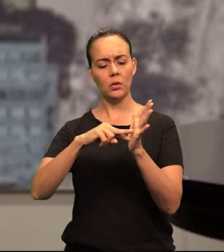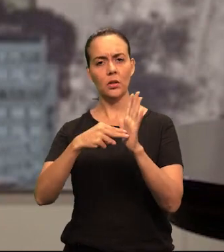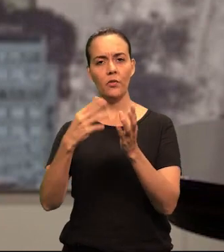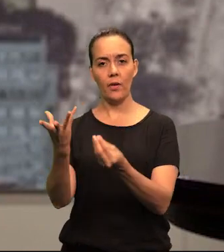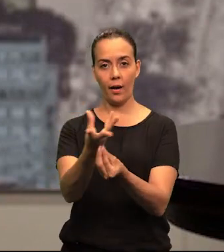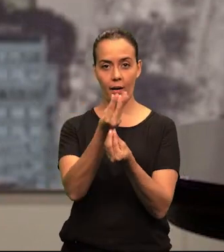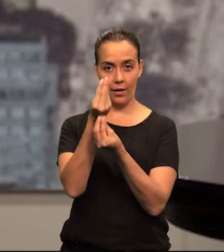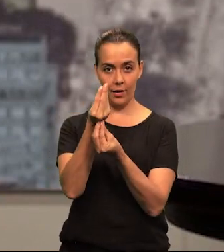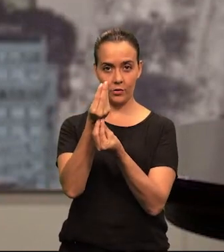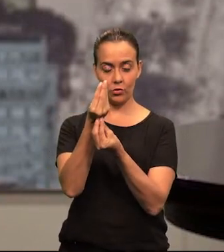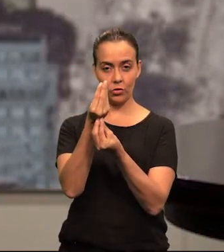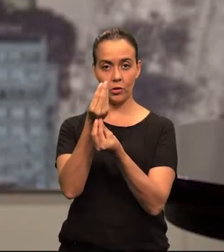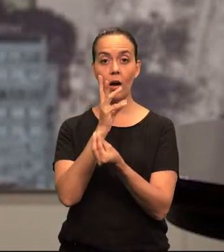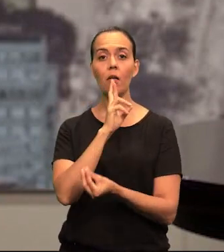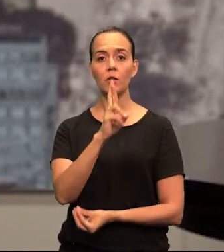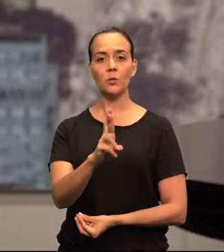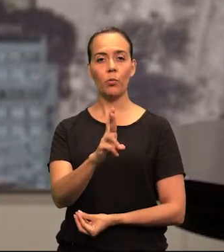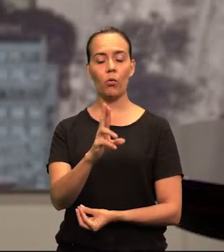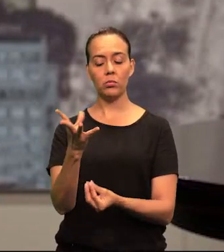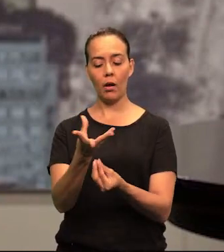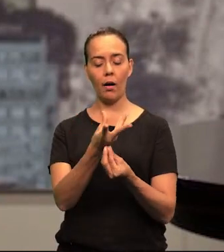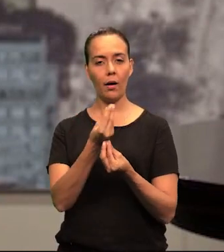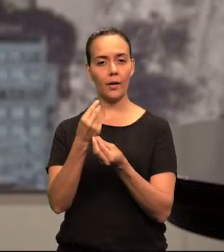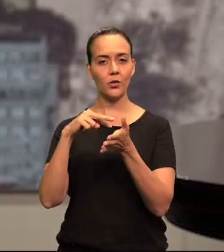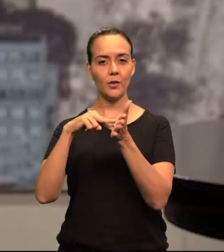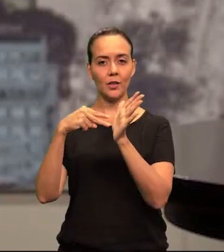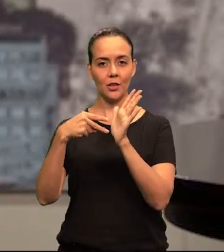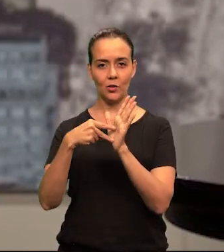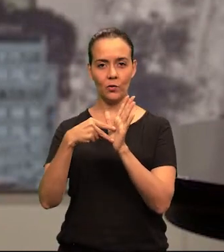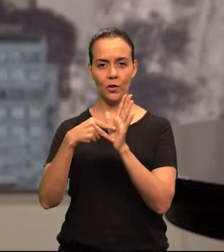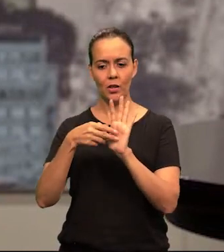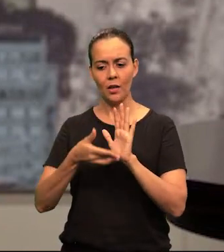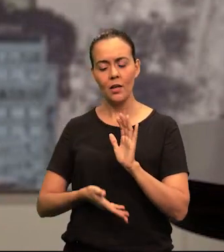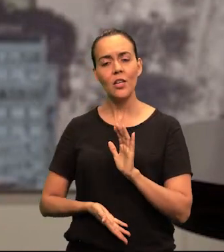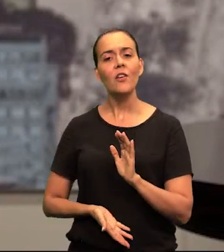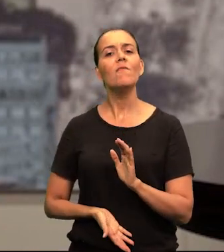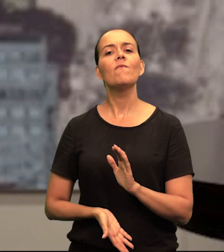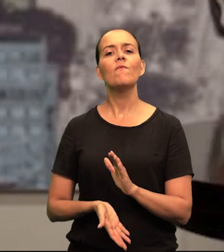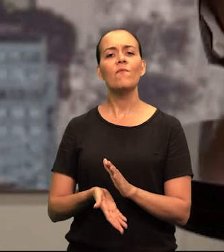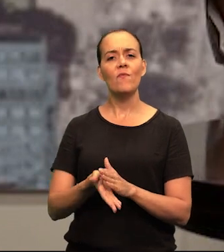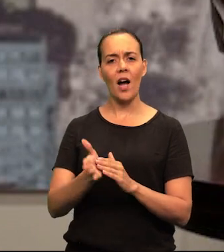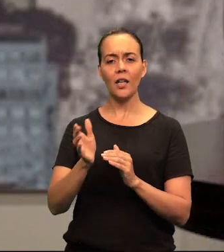E há uma resposta que é muito comum, que diz: arte é tudo aquilo que sai com você e vai embora